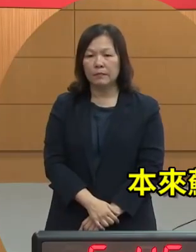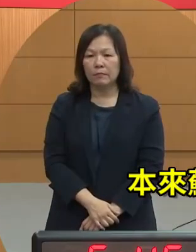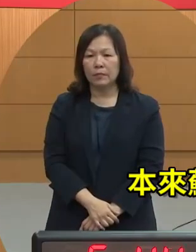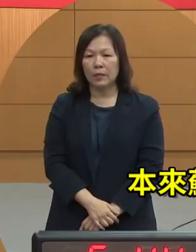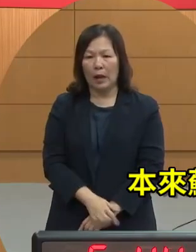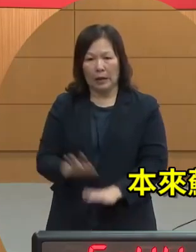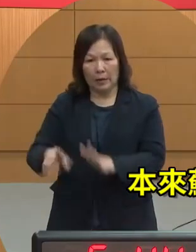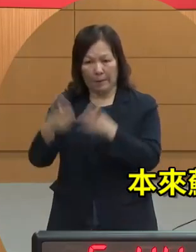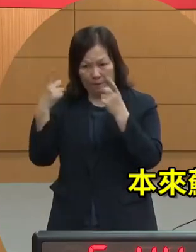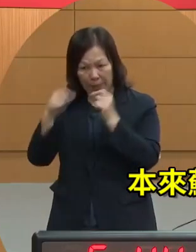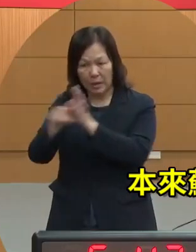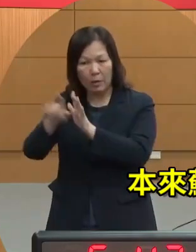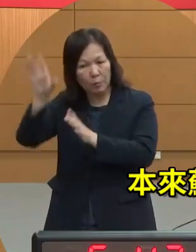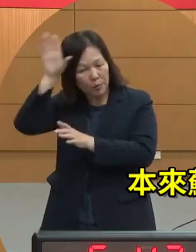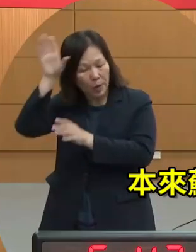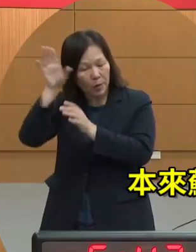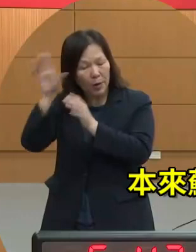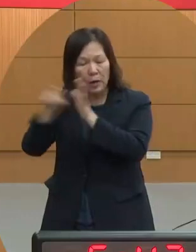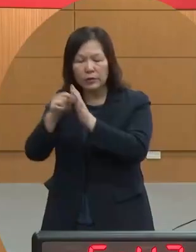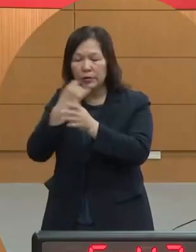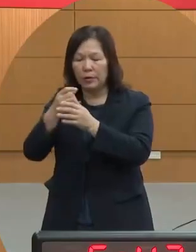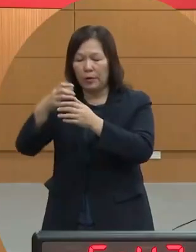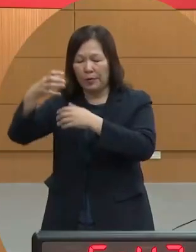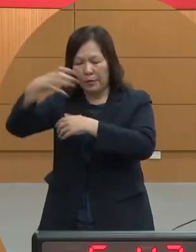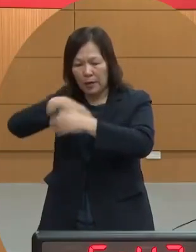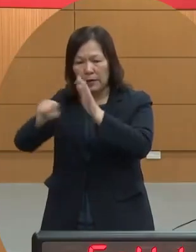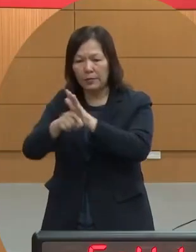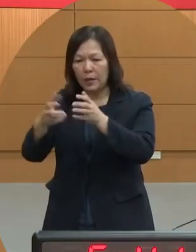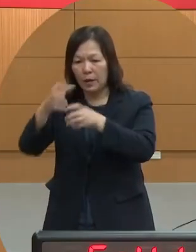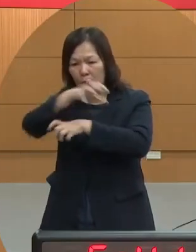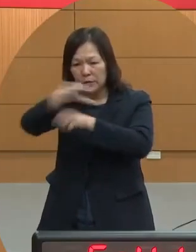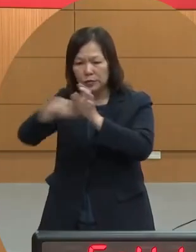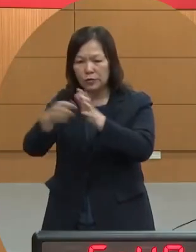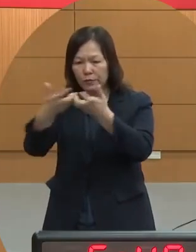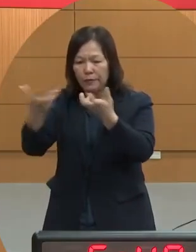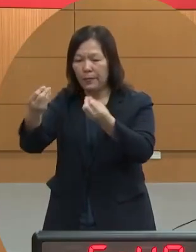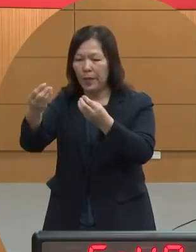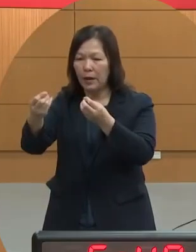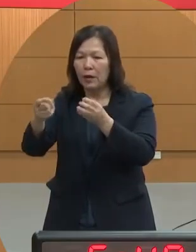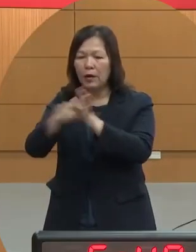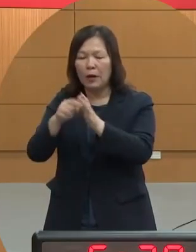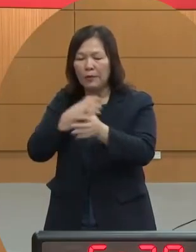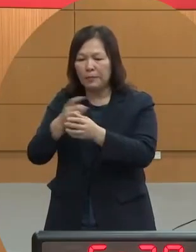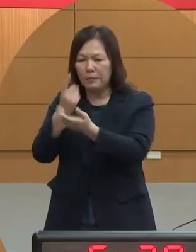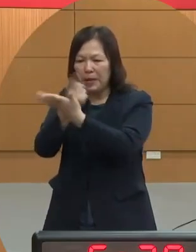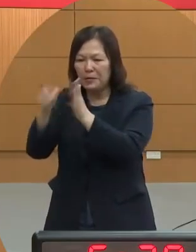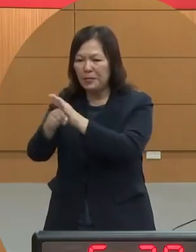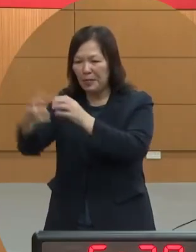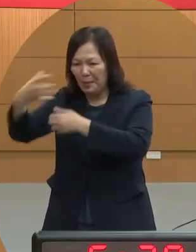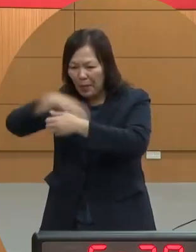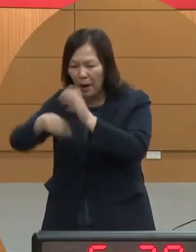本來蘇震清被排進不分區立委 結果民進黨不敢放 因為放了大家就罵 再來